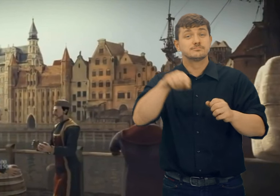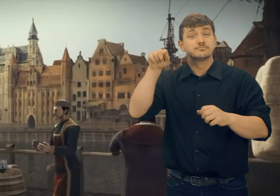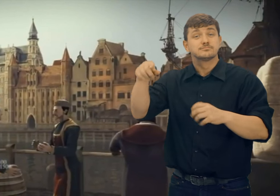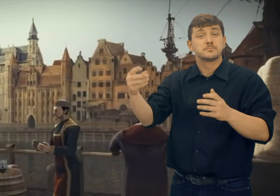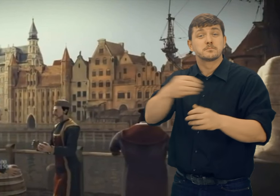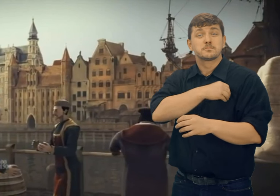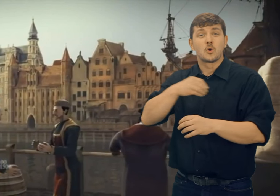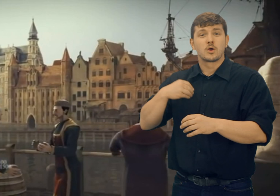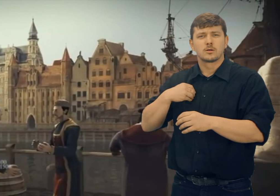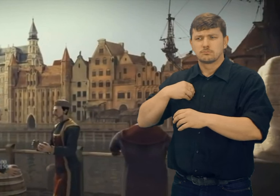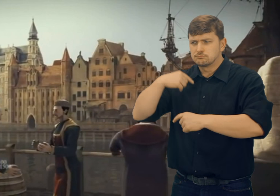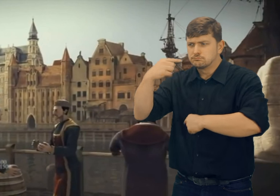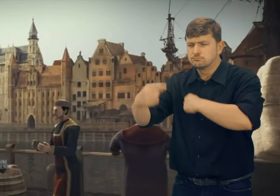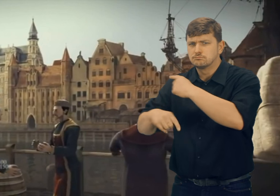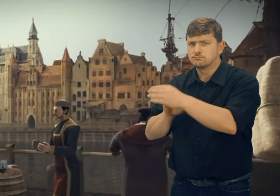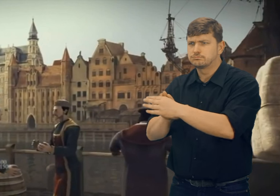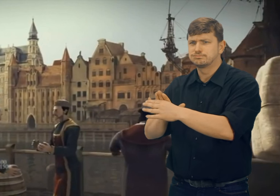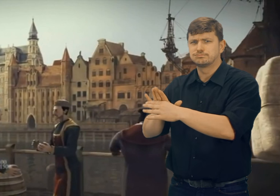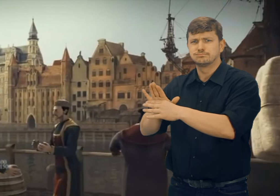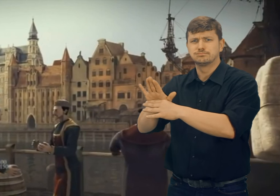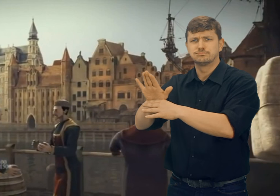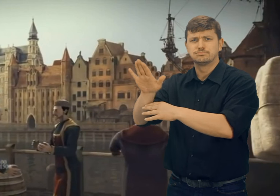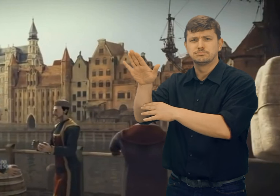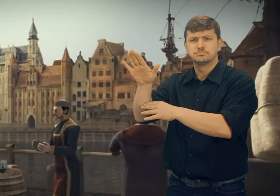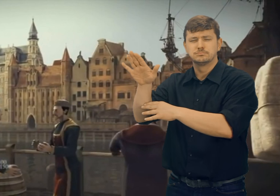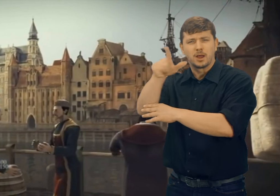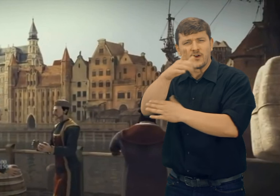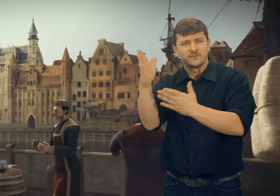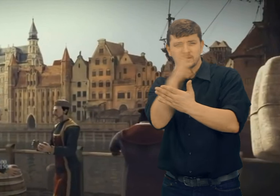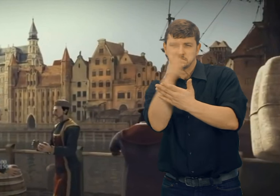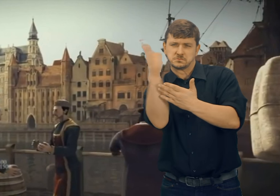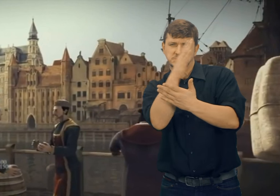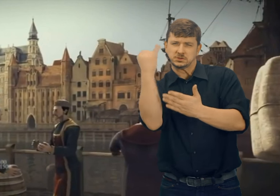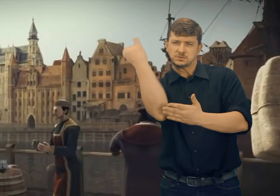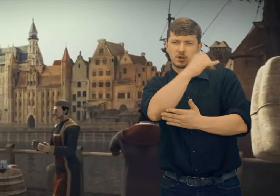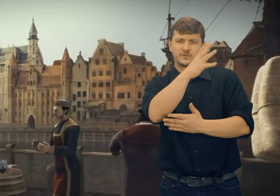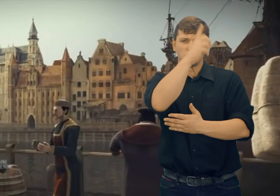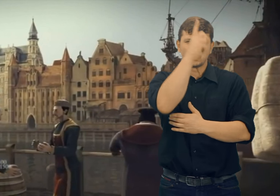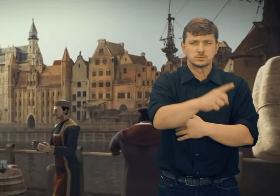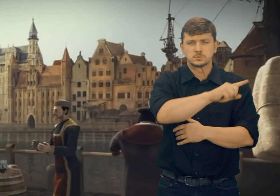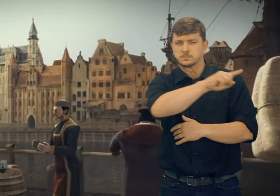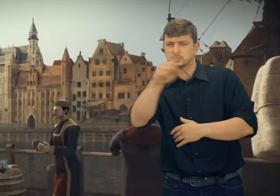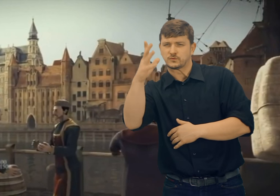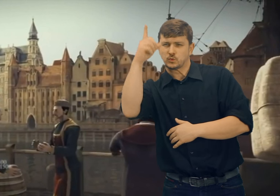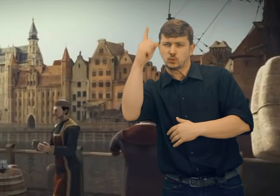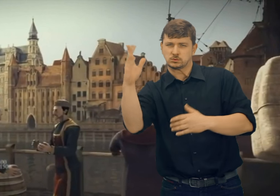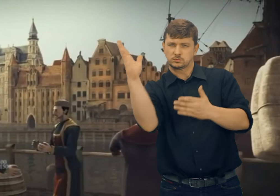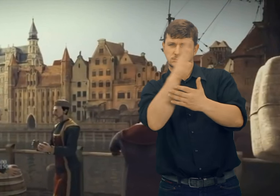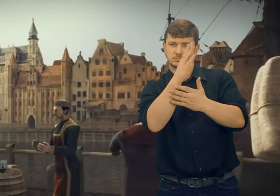Von nun an begann ein neuer Aufstieg Polens, zwischen den Jahren 1400/1500.